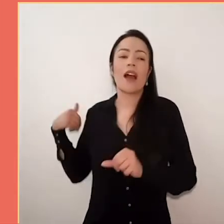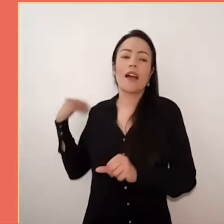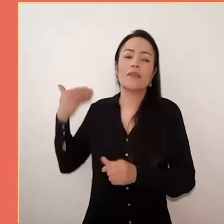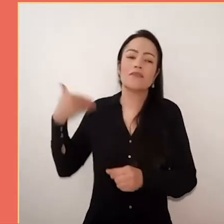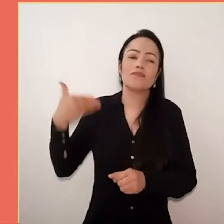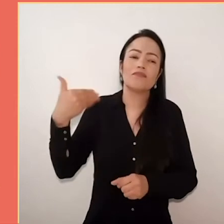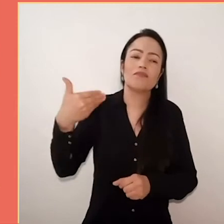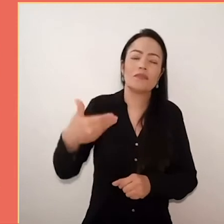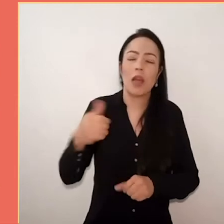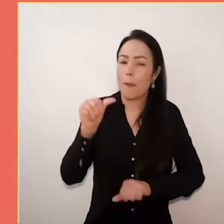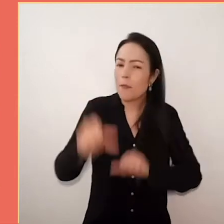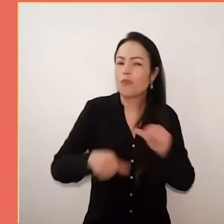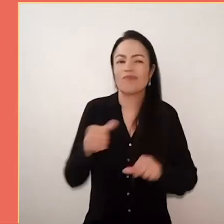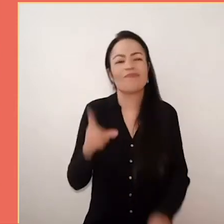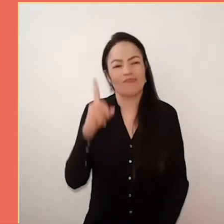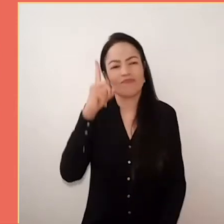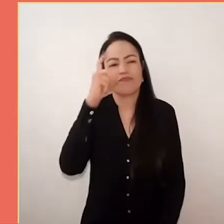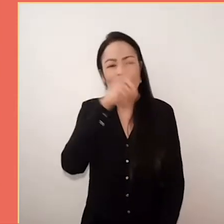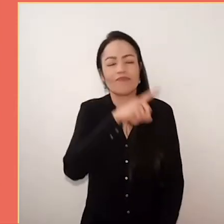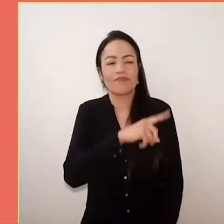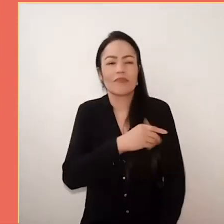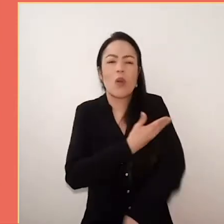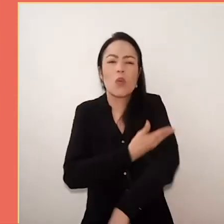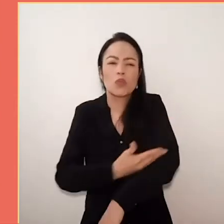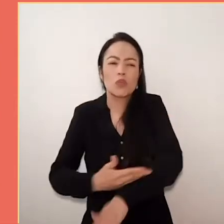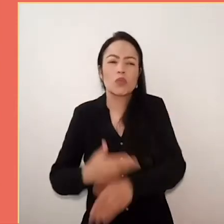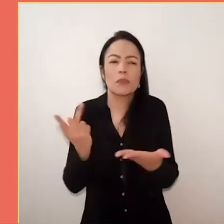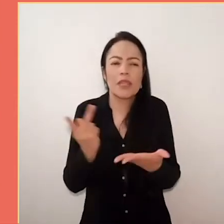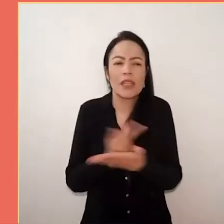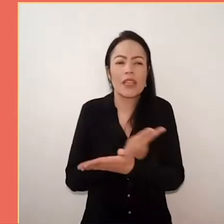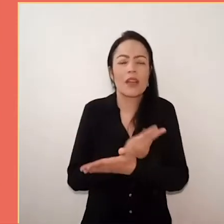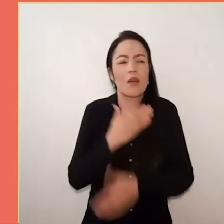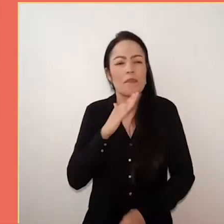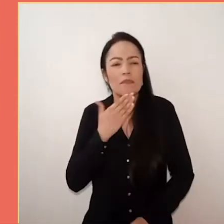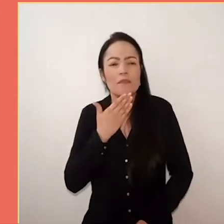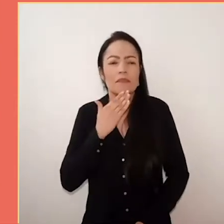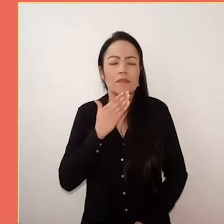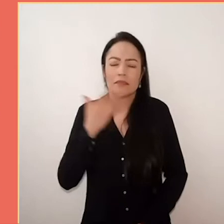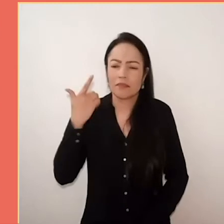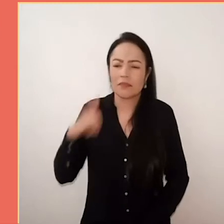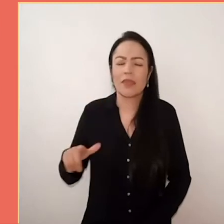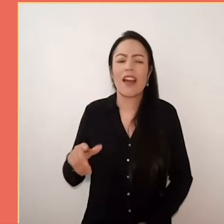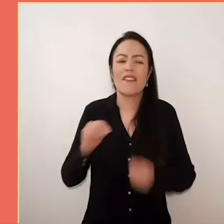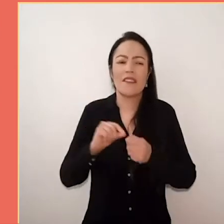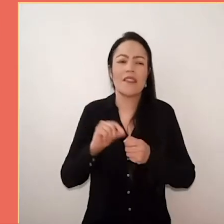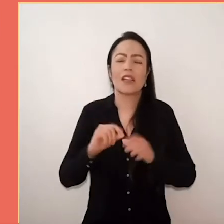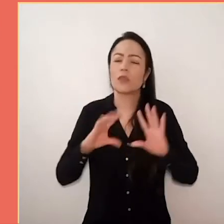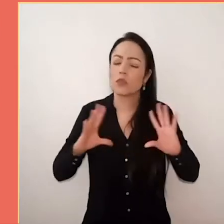seus costumes, seus defeitos, repetimos tudo um século depois.